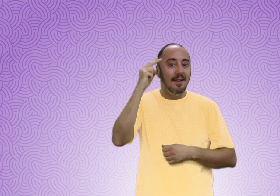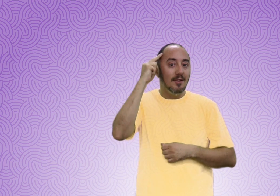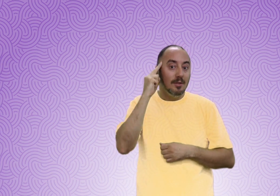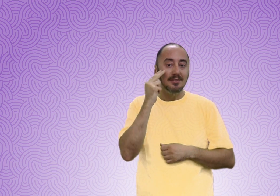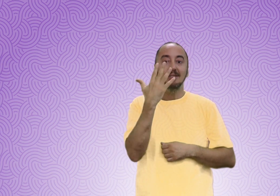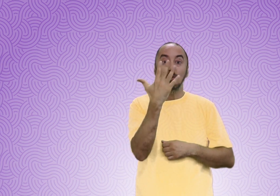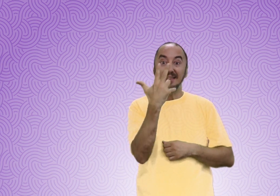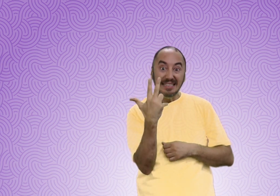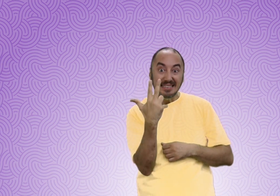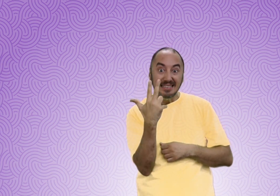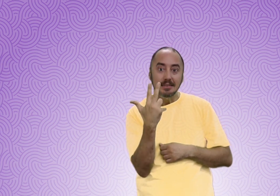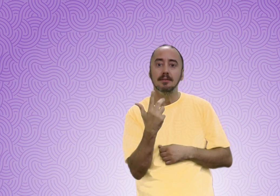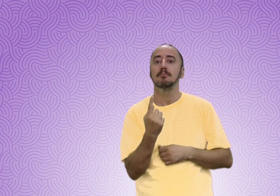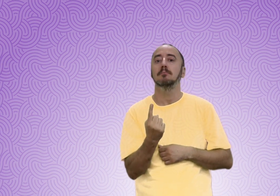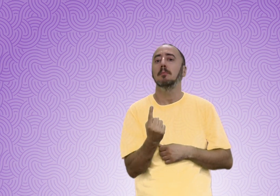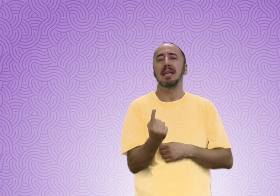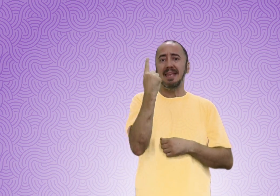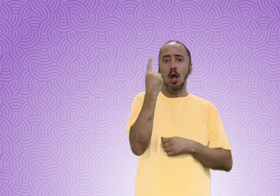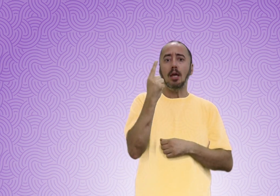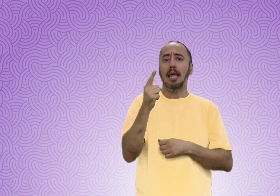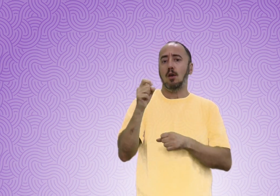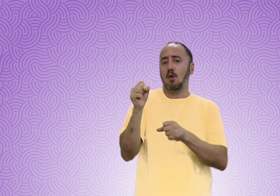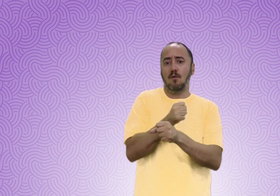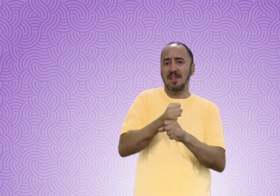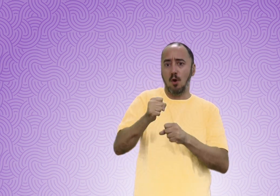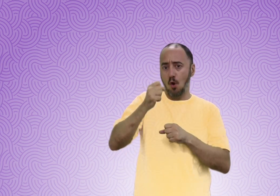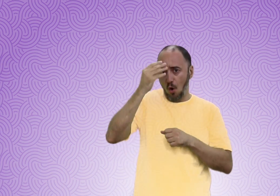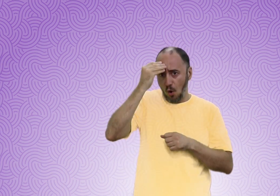Se continuó así hasta 1953, que se aprobó